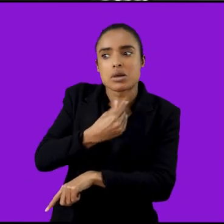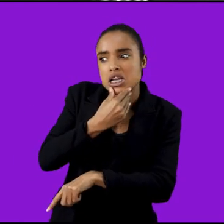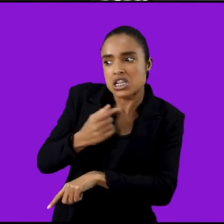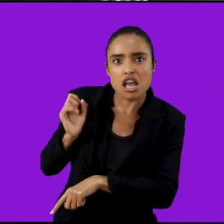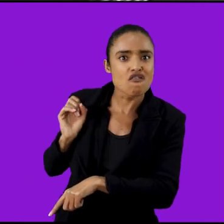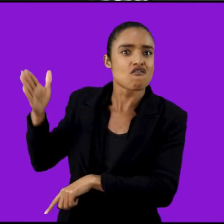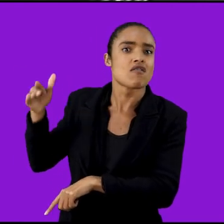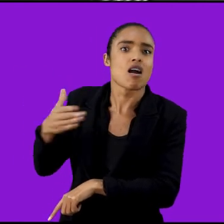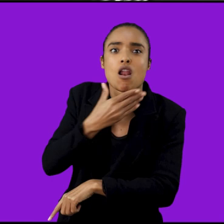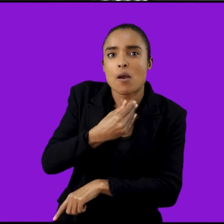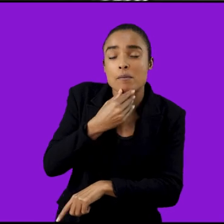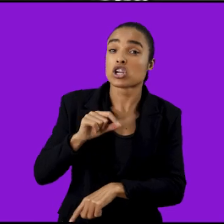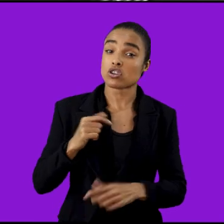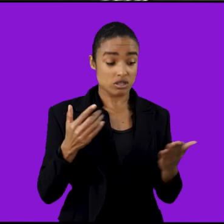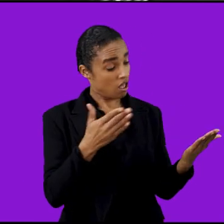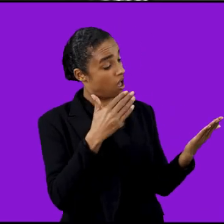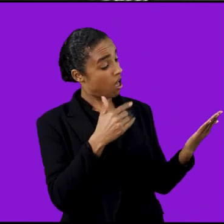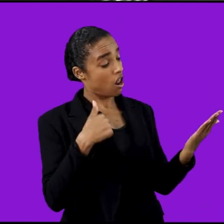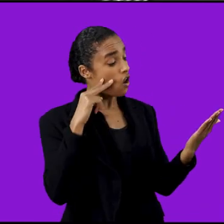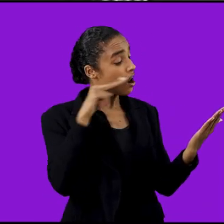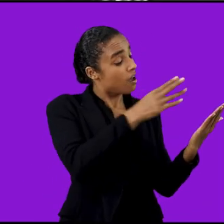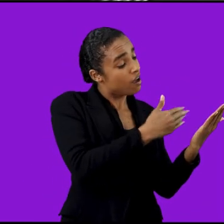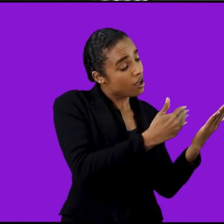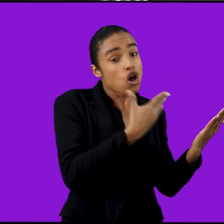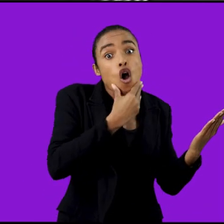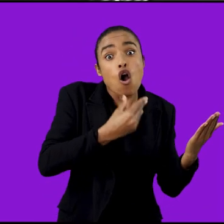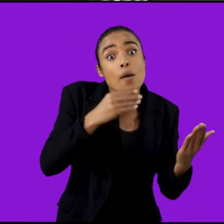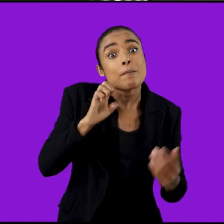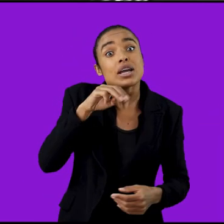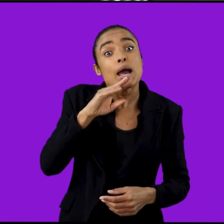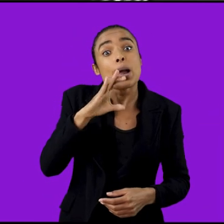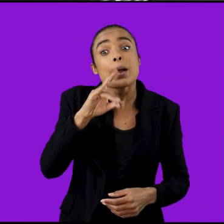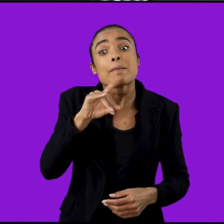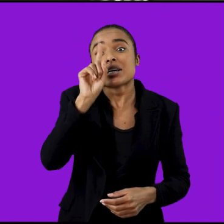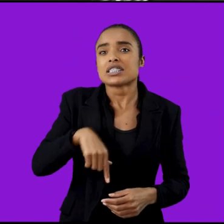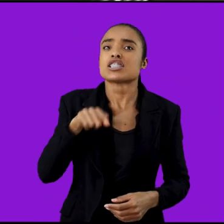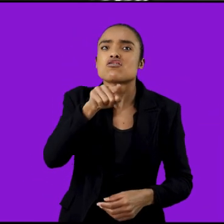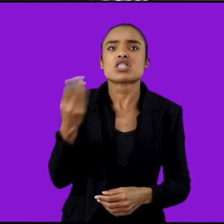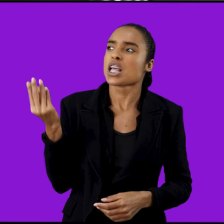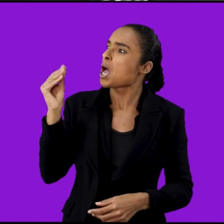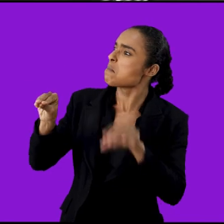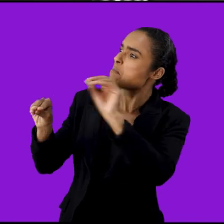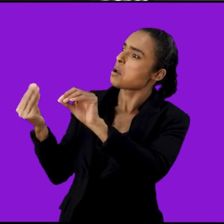ó gente?”. Eu fico. Tem um camarada meu que fala isso: “Mano, cê nunca posta nada. Você só posta o bagulho, quando você quer ir lá entrar